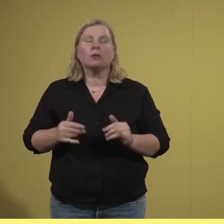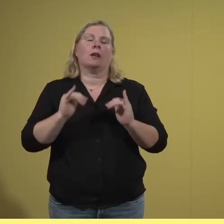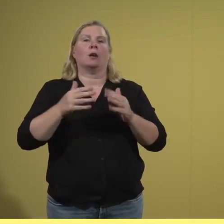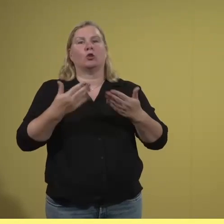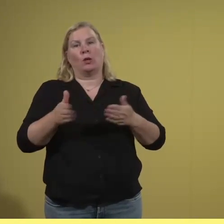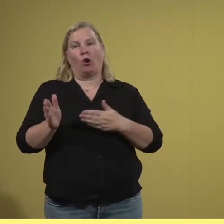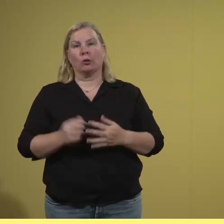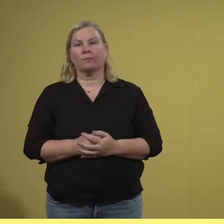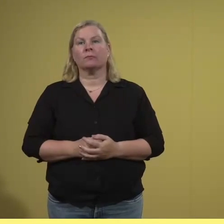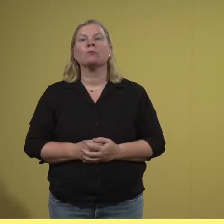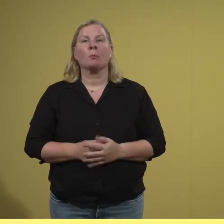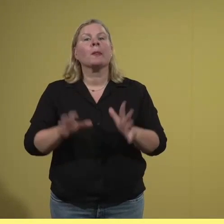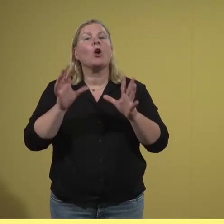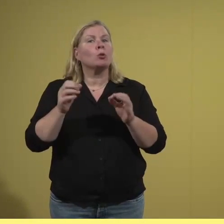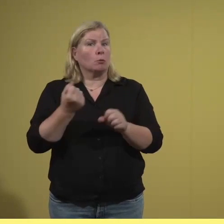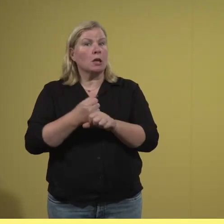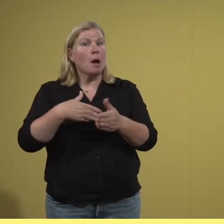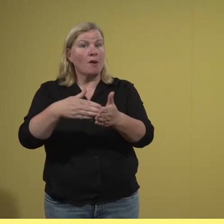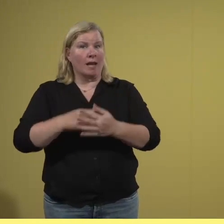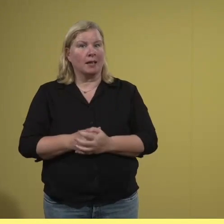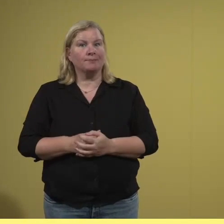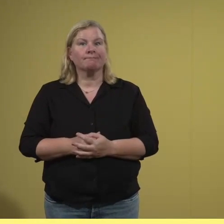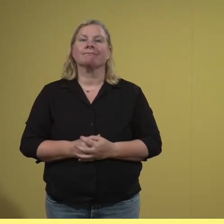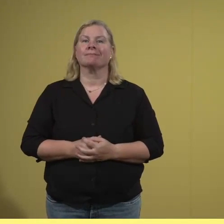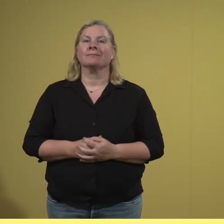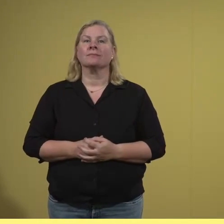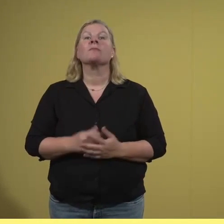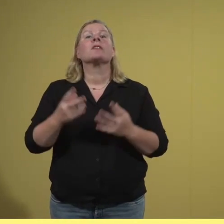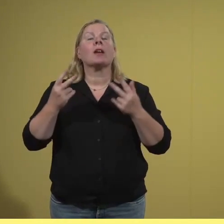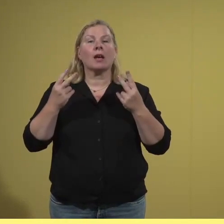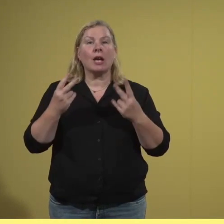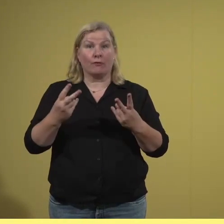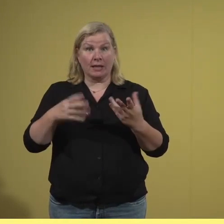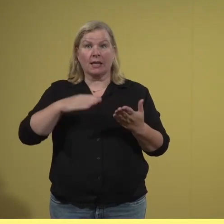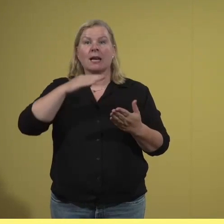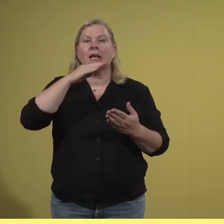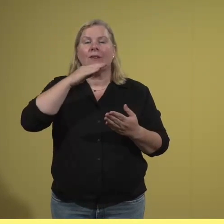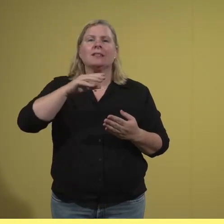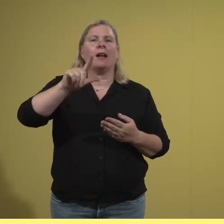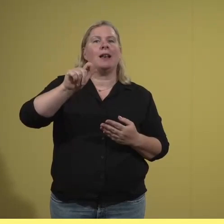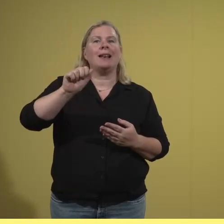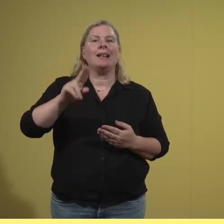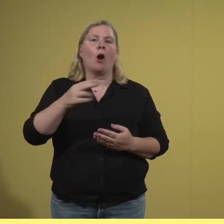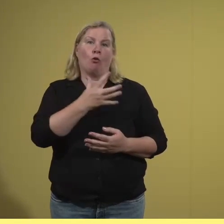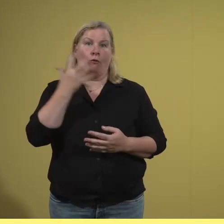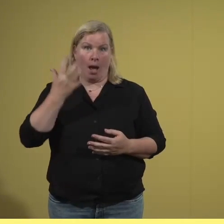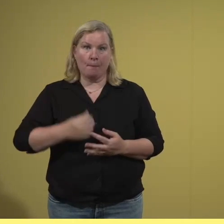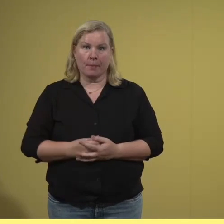So würde ich sagen, ist es in Ordnung. Okay, dann reib ich mal noch ein bisschen. Genau, und da ist es dann auch wichtig, dass das Wasser lauwarm ist: